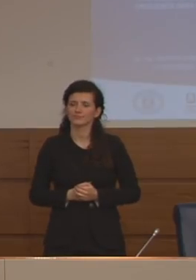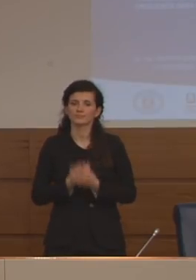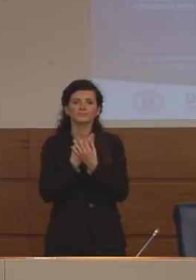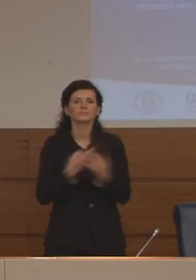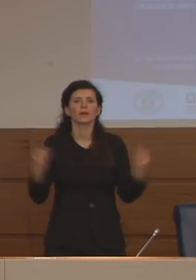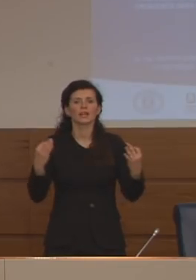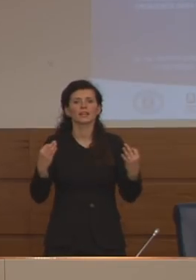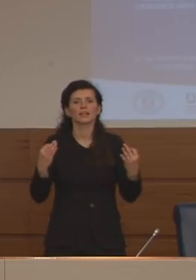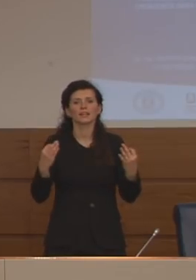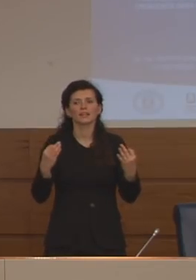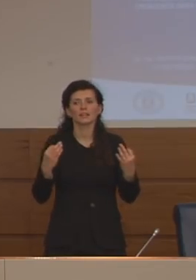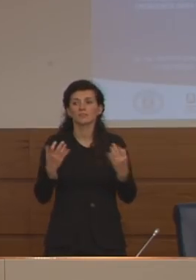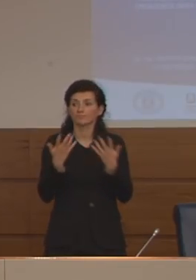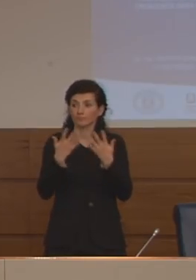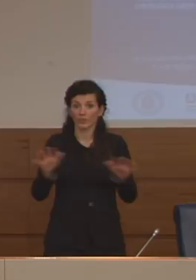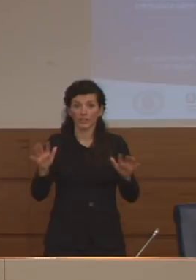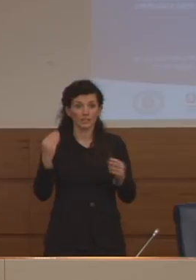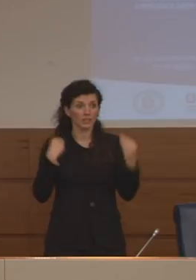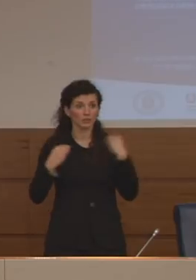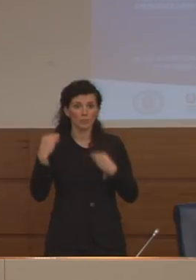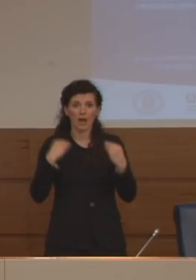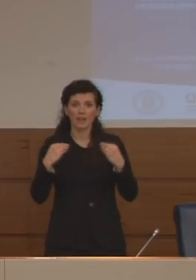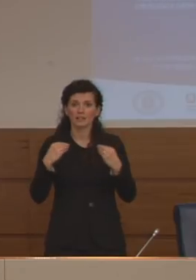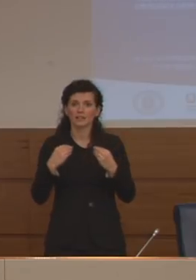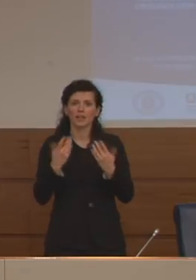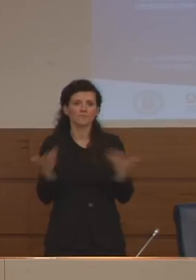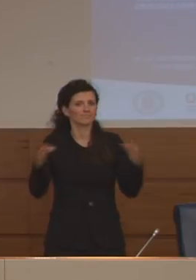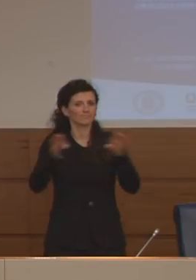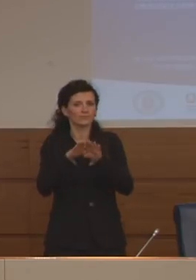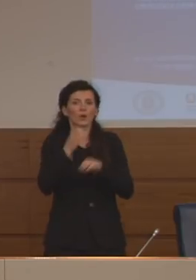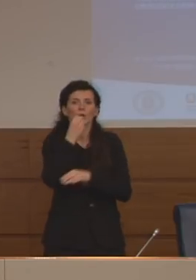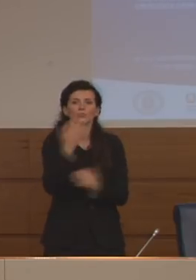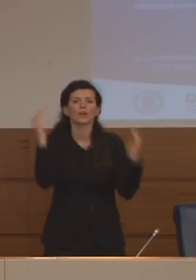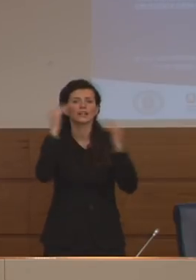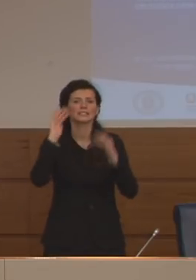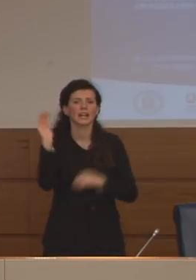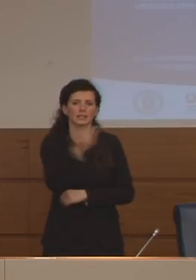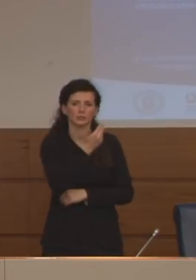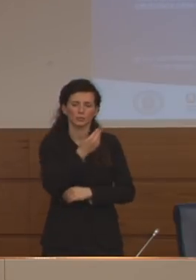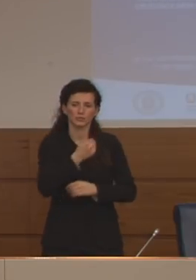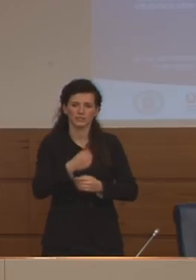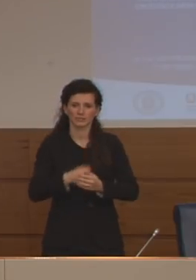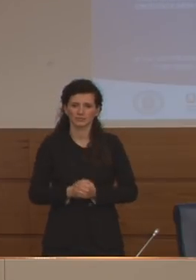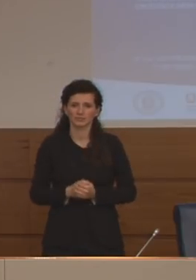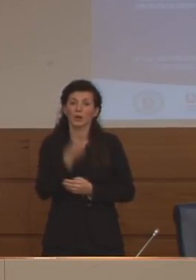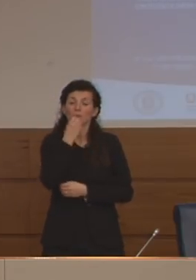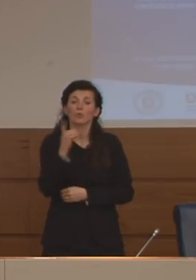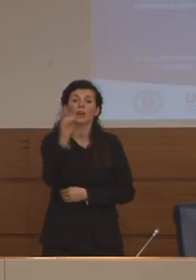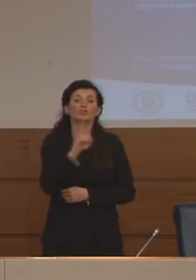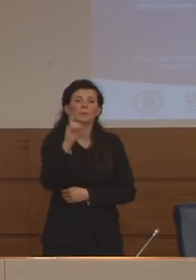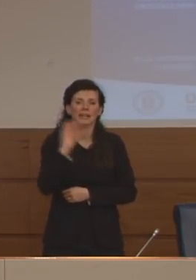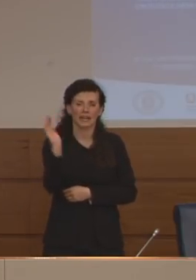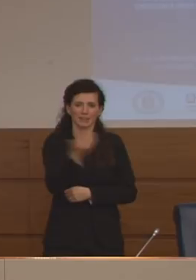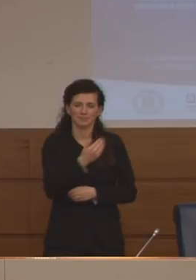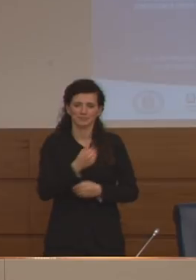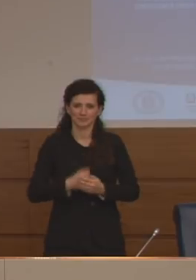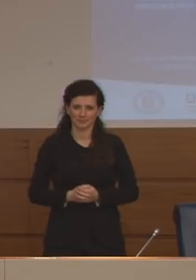Bene, allora, se non ci sono altre domande chiudiamo qui. Buona serata a tutti. Buona serata e buona domenica.